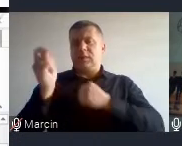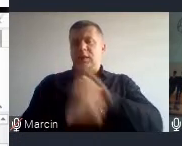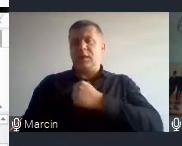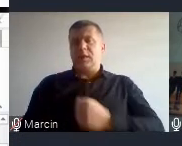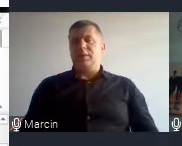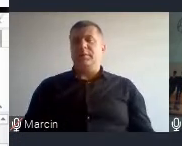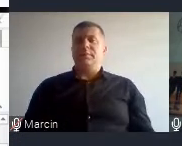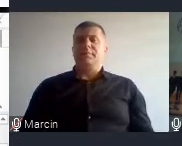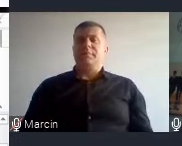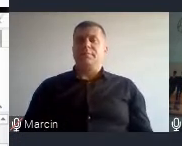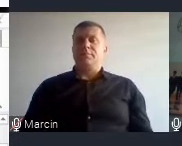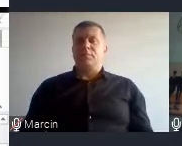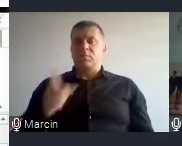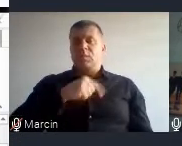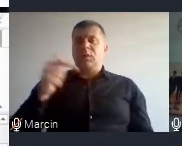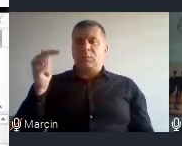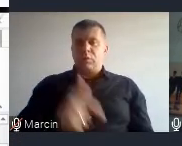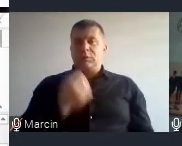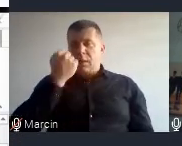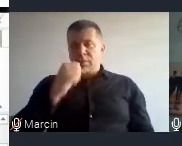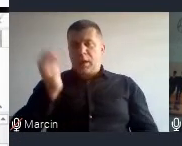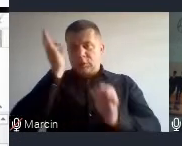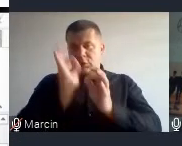W związku z tym musicie Państwo bardzo dokładnie,